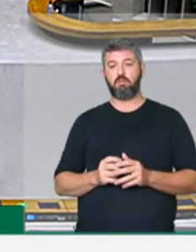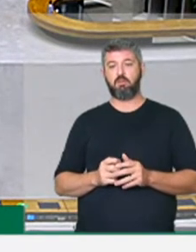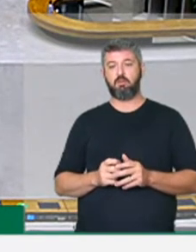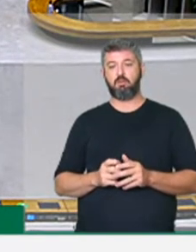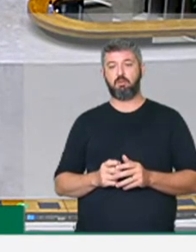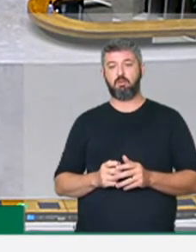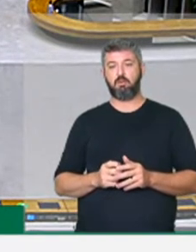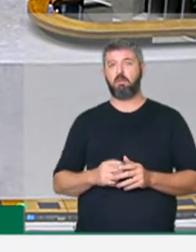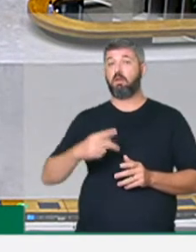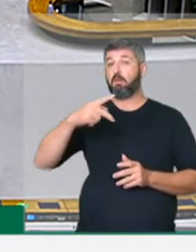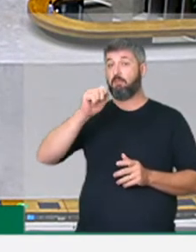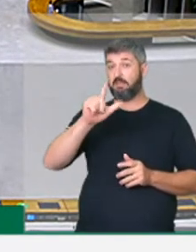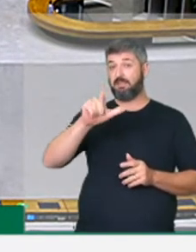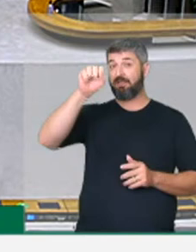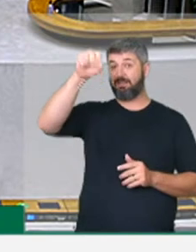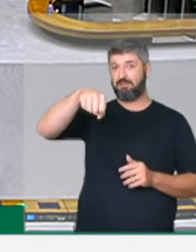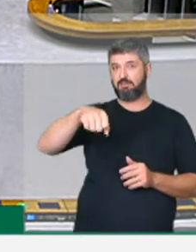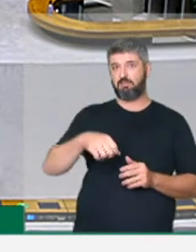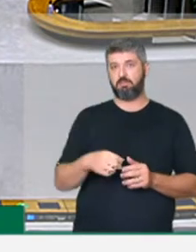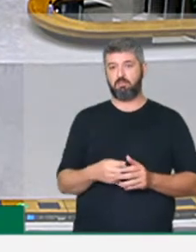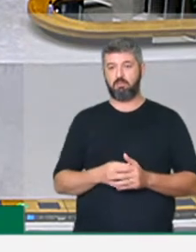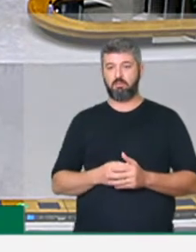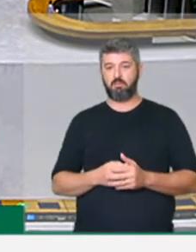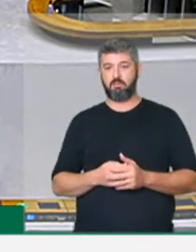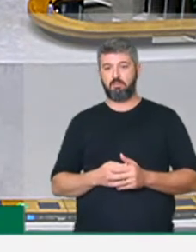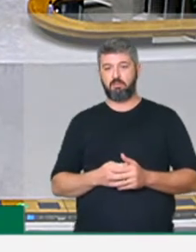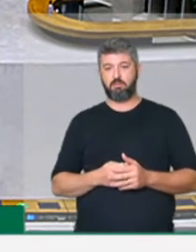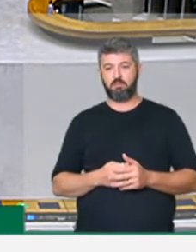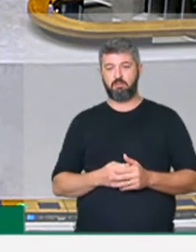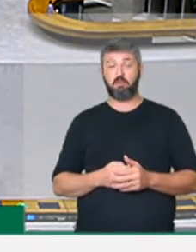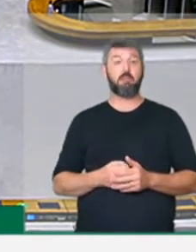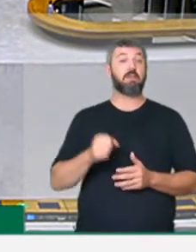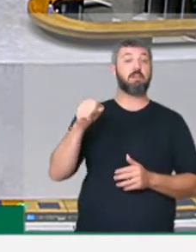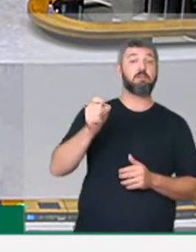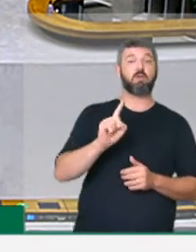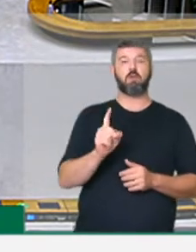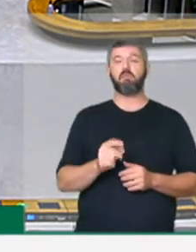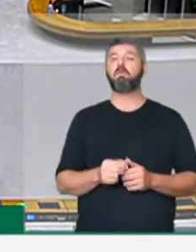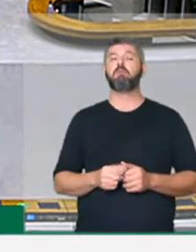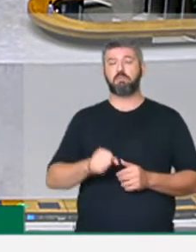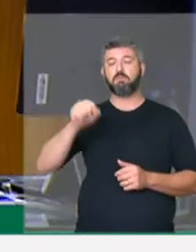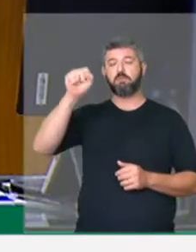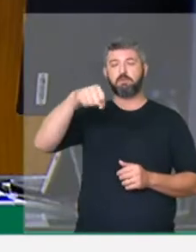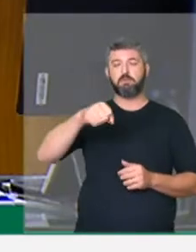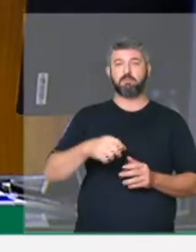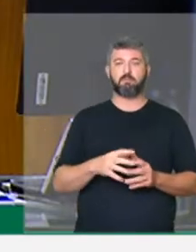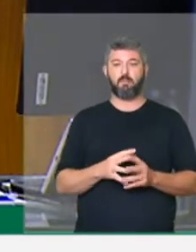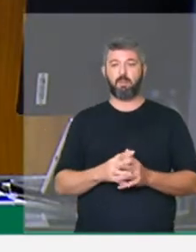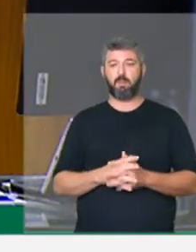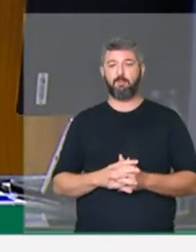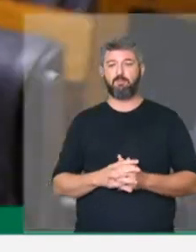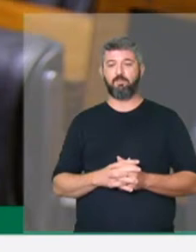ORIENTAR PELO PSOL É O DEPUTADO IVAN VALENTE. [DEPUTADO]: PRESIDENTE ARTHUR SÓ PARA ESCLARECER... EM RELAÇÃO É